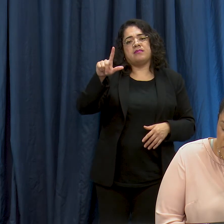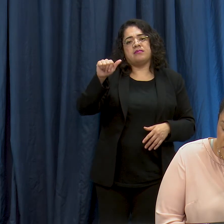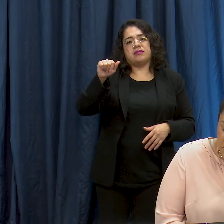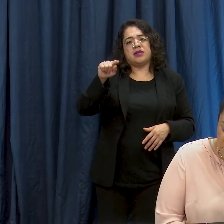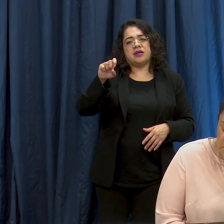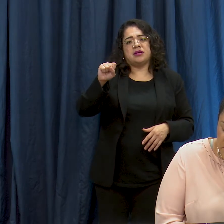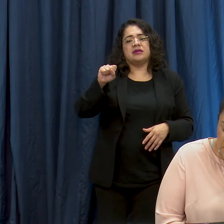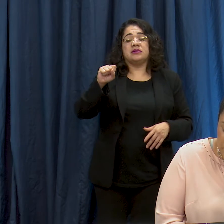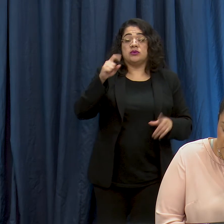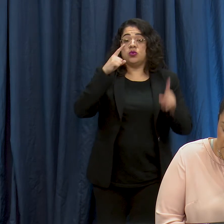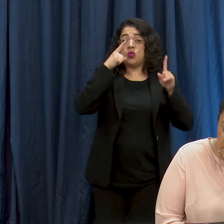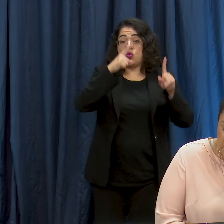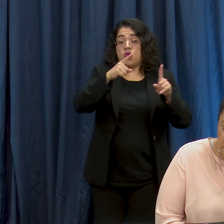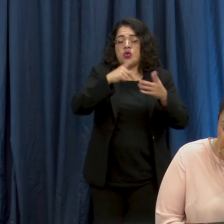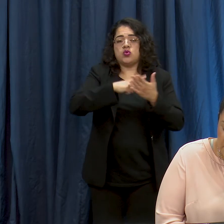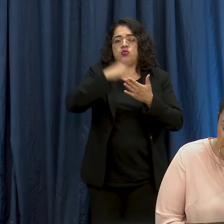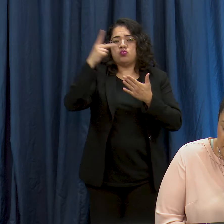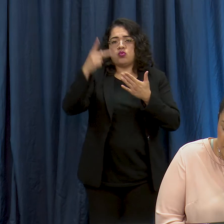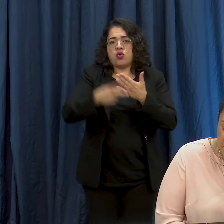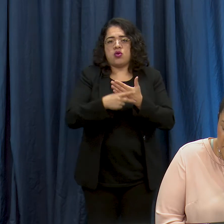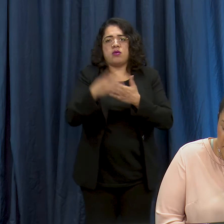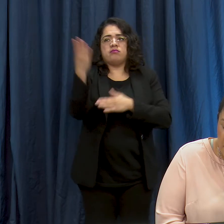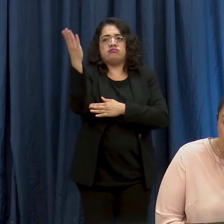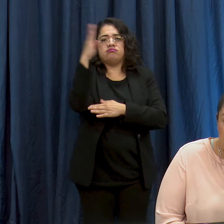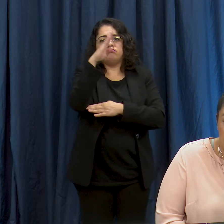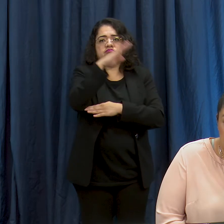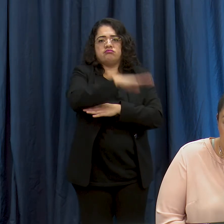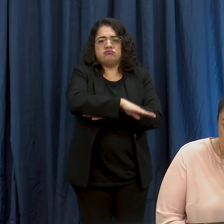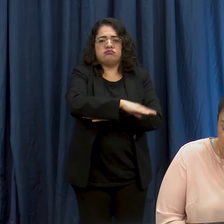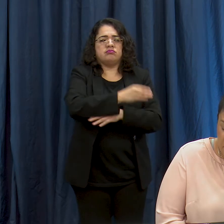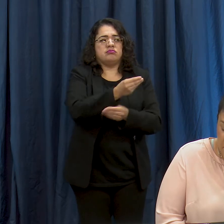nutritive as gratuitous entre goddess diarrhea meant a adult owes de mayor